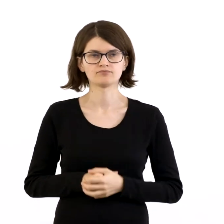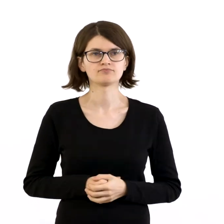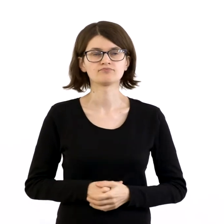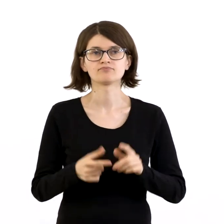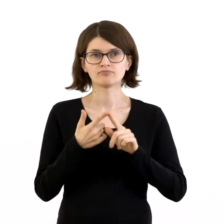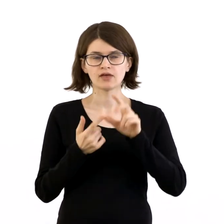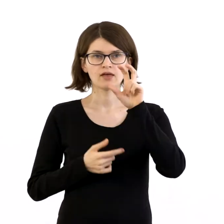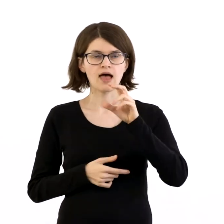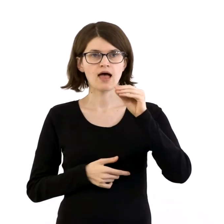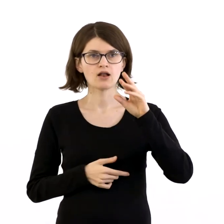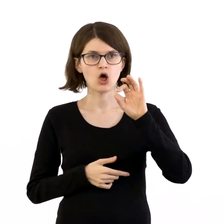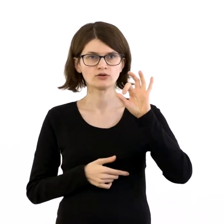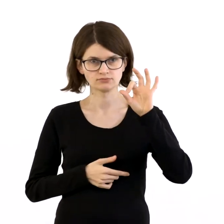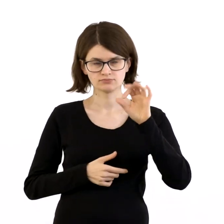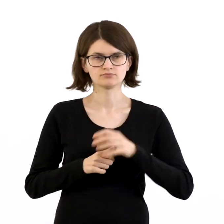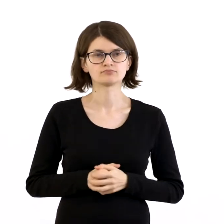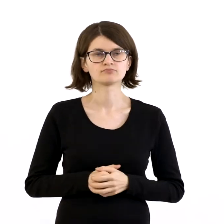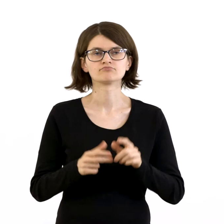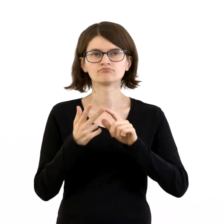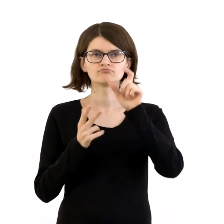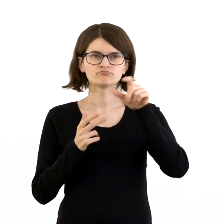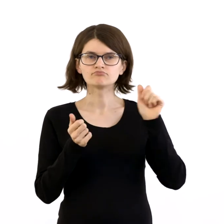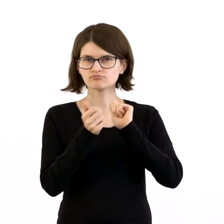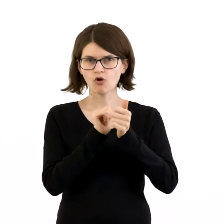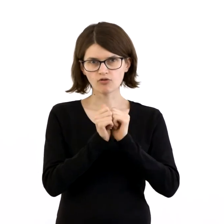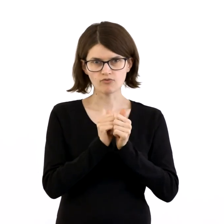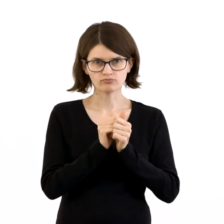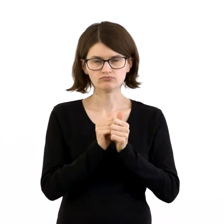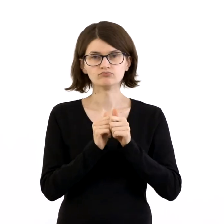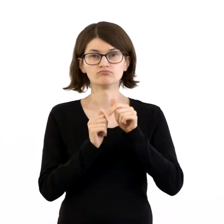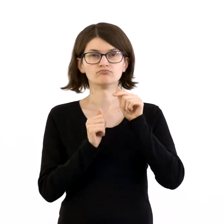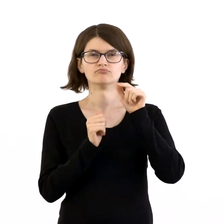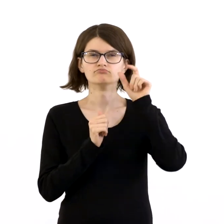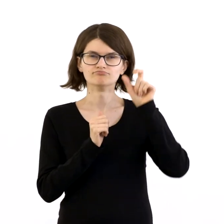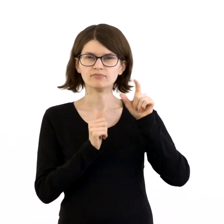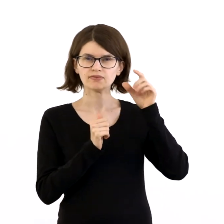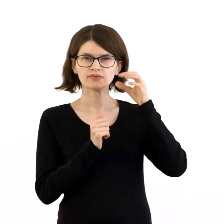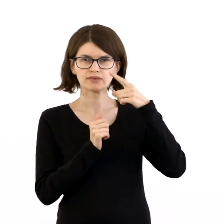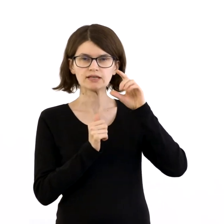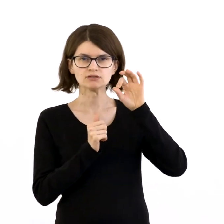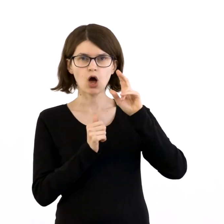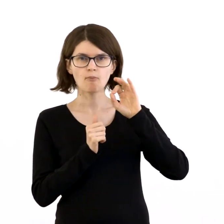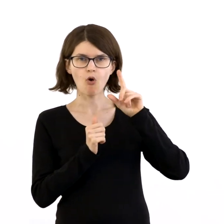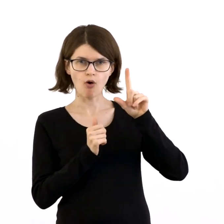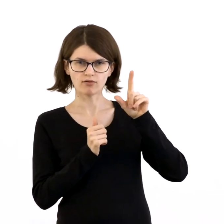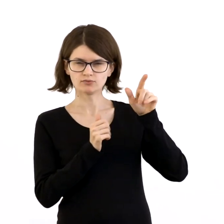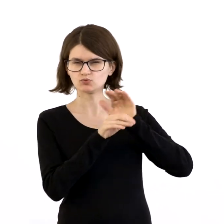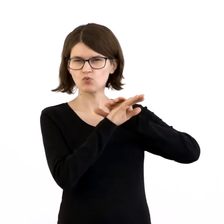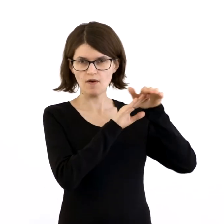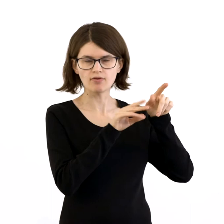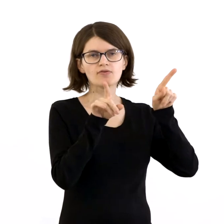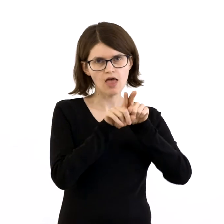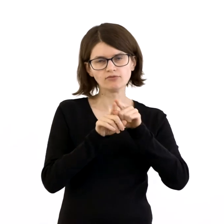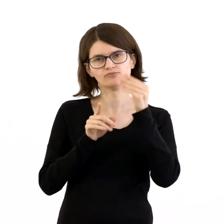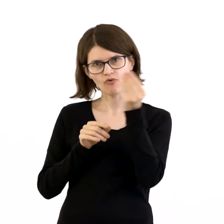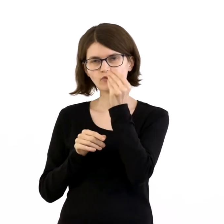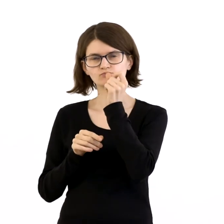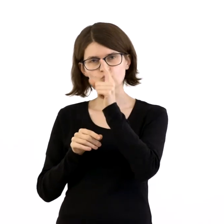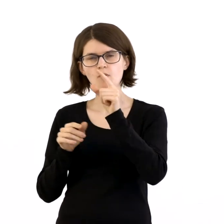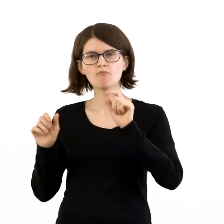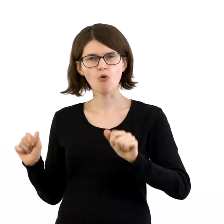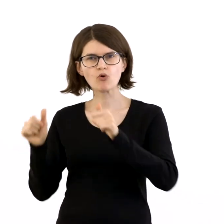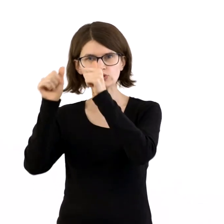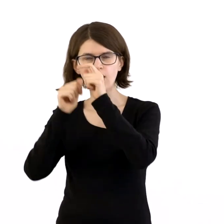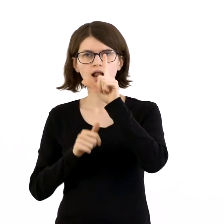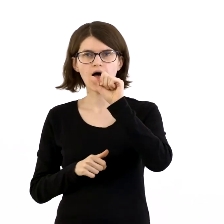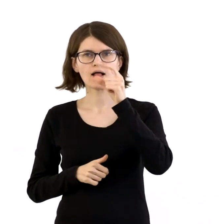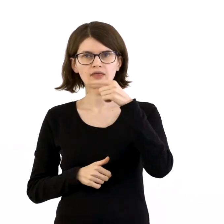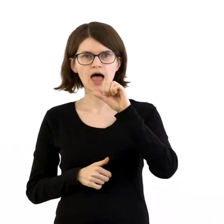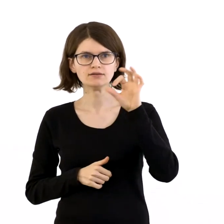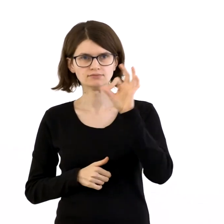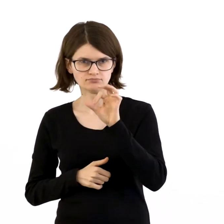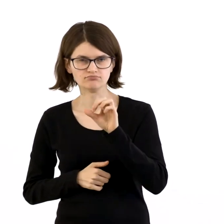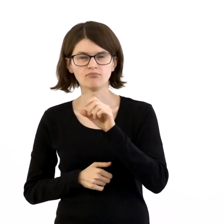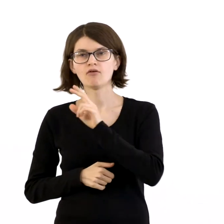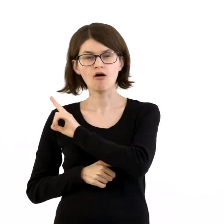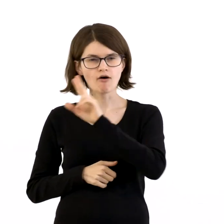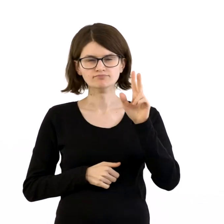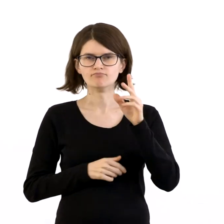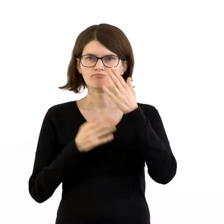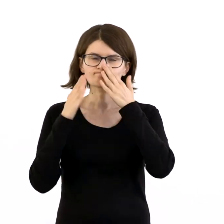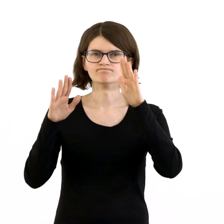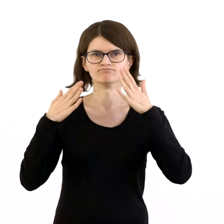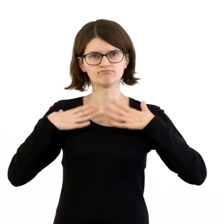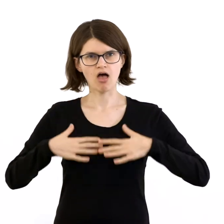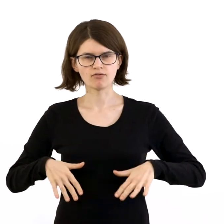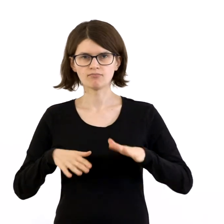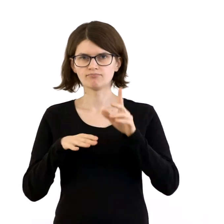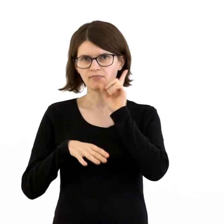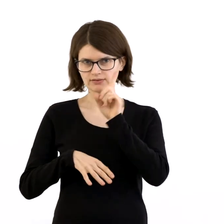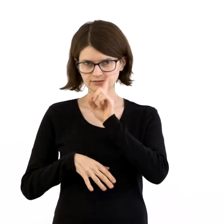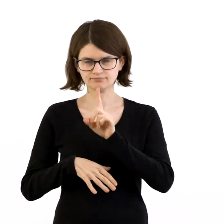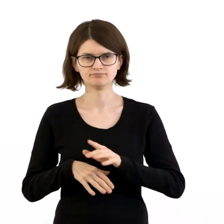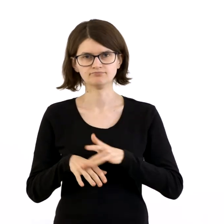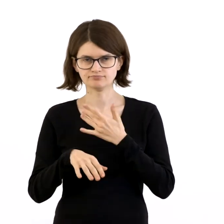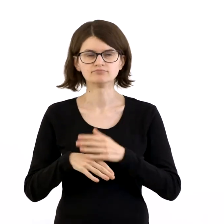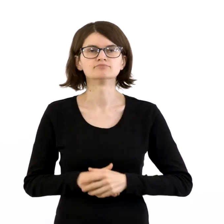herosów, ale także atletów (oprócz słynnego dyskobola wiemy o posągu Ladasa) – każdy z tych tematów pozwalał na ukazanie aktu męskiego.